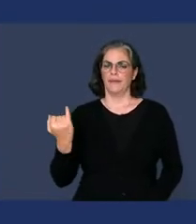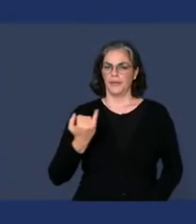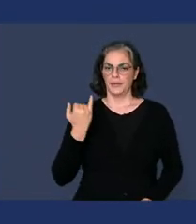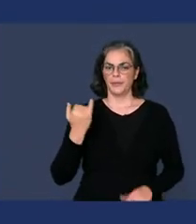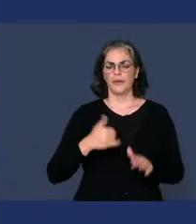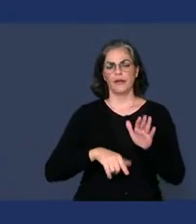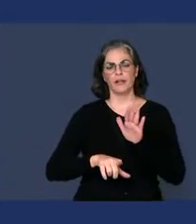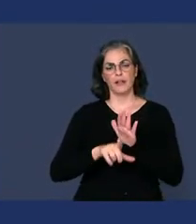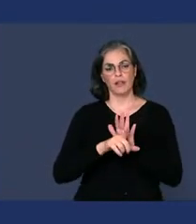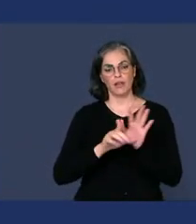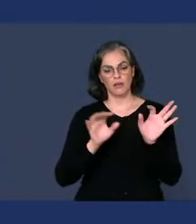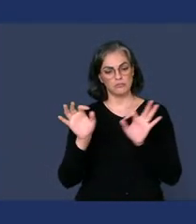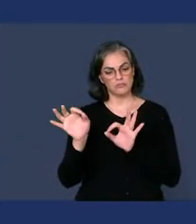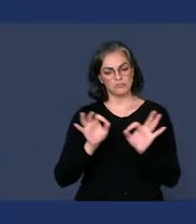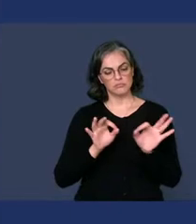LEI ALDIR BLANC 2 DE AUTORIA A